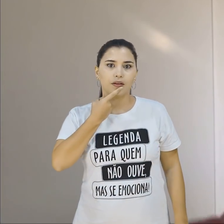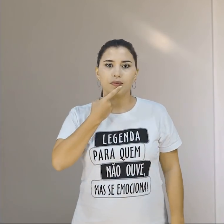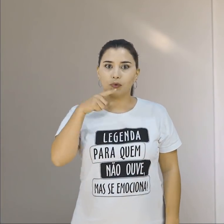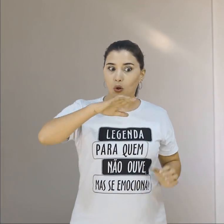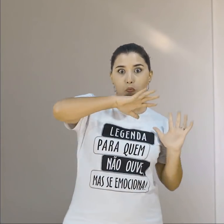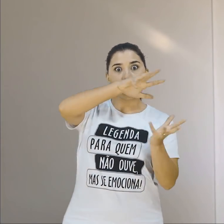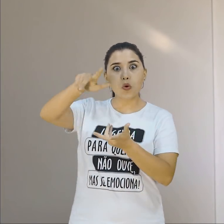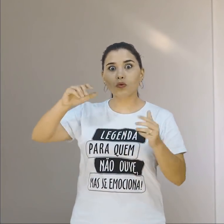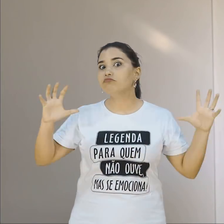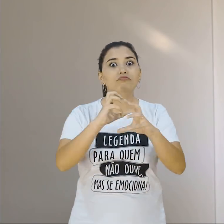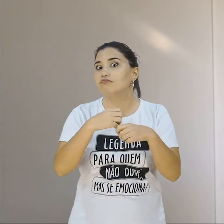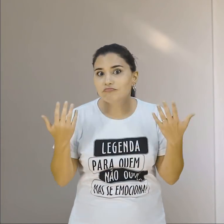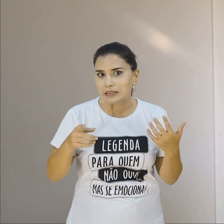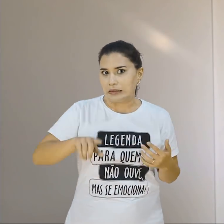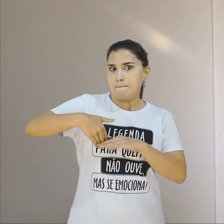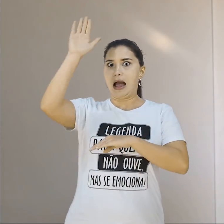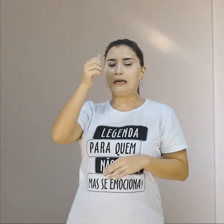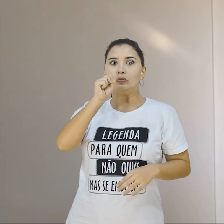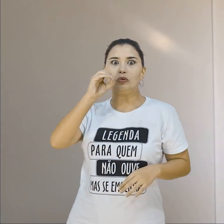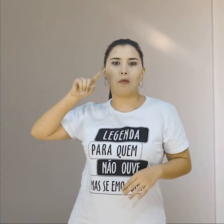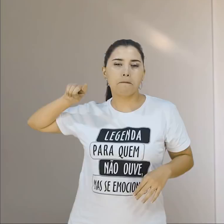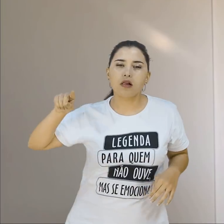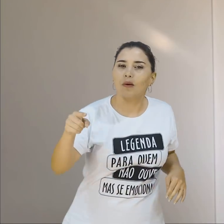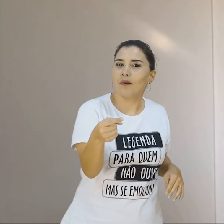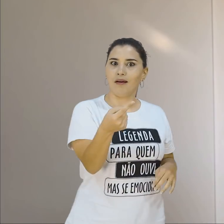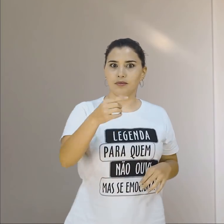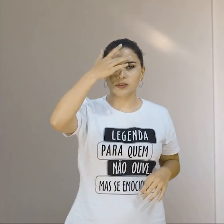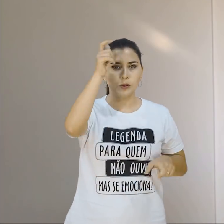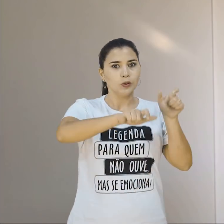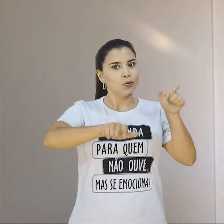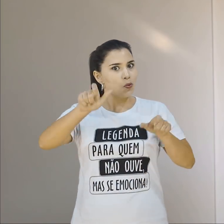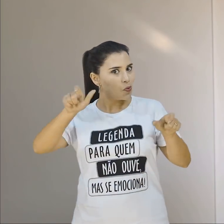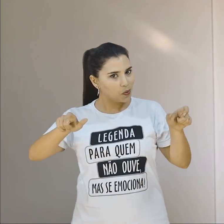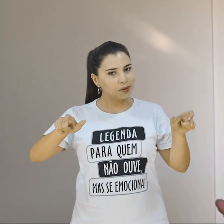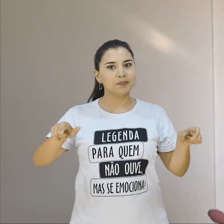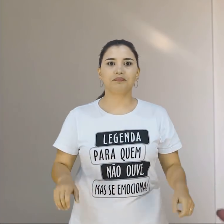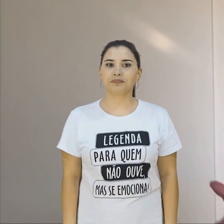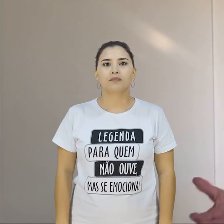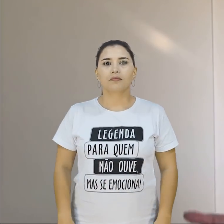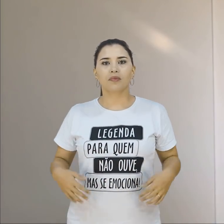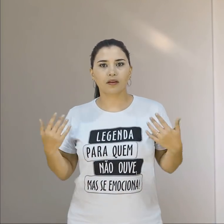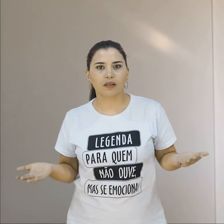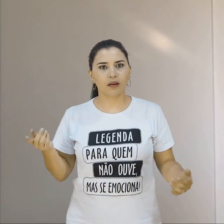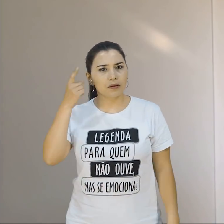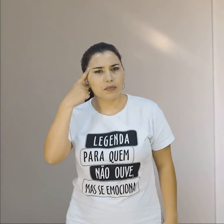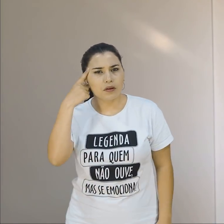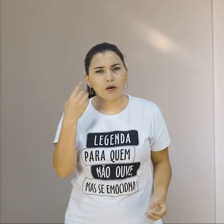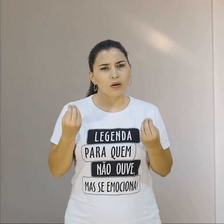No mundo são mais de 800 milhões de pessoas. Então, pensem: como assim não legendar